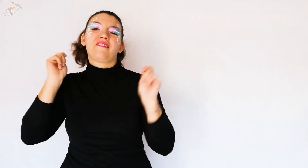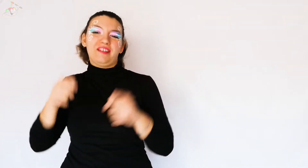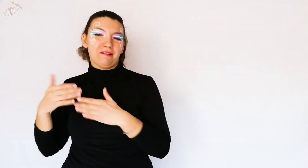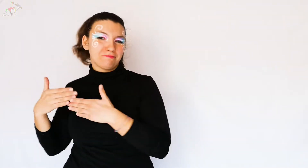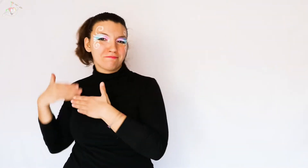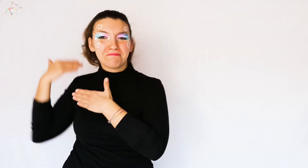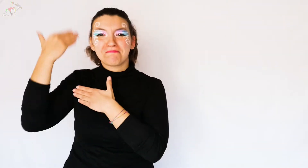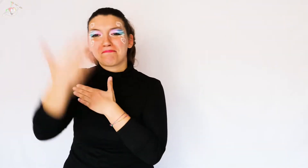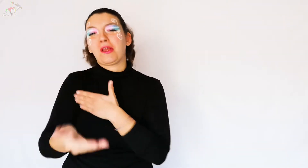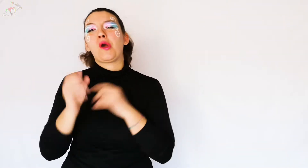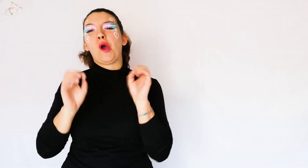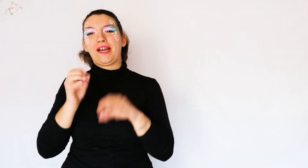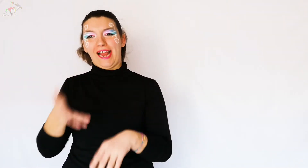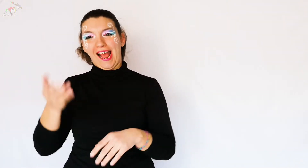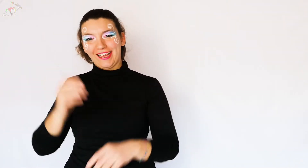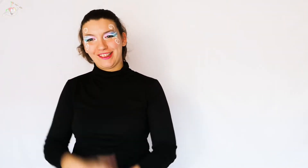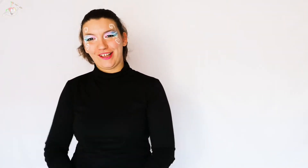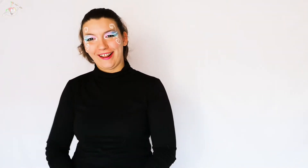Da allora si usano i coriandoli.